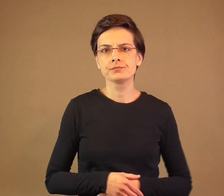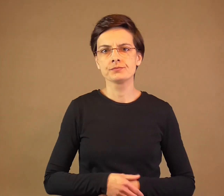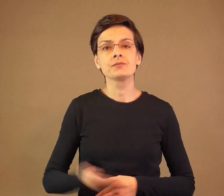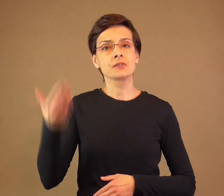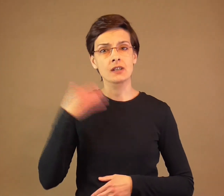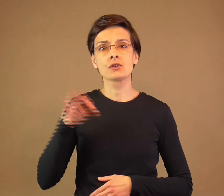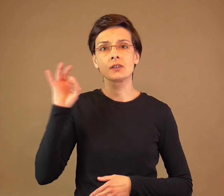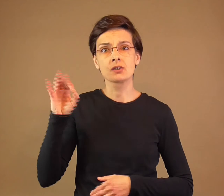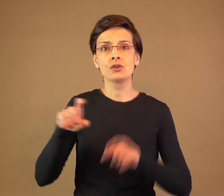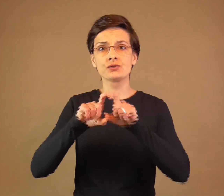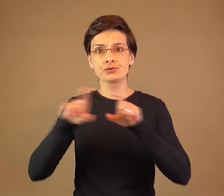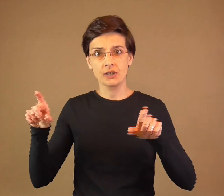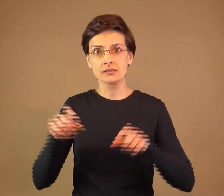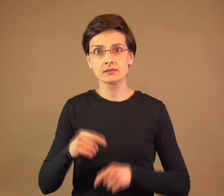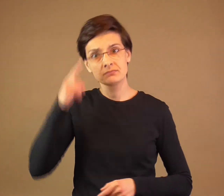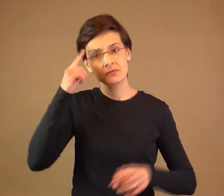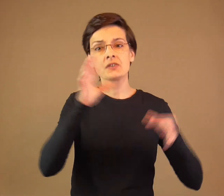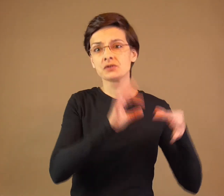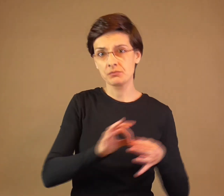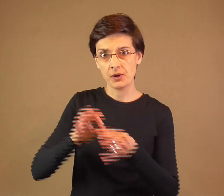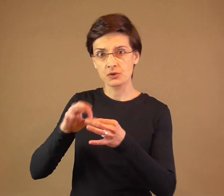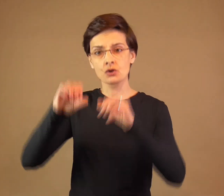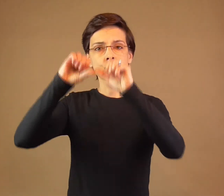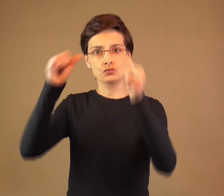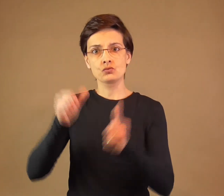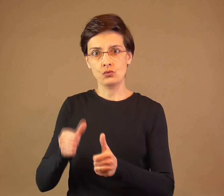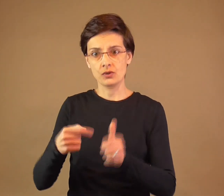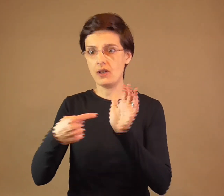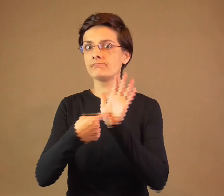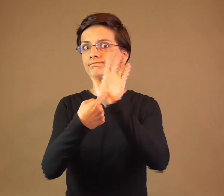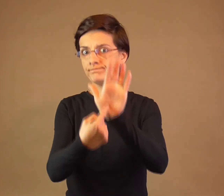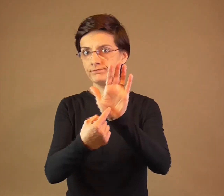Czasy w jakich żył bardzo mocno widoczne są w jego sztuce.